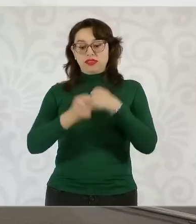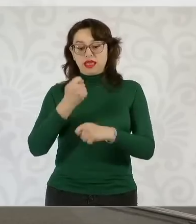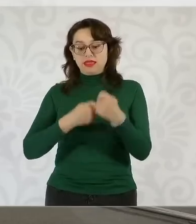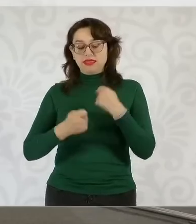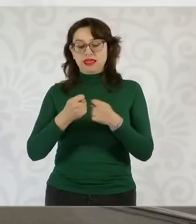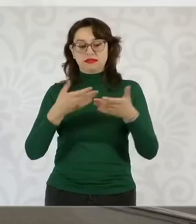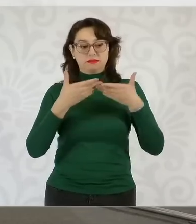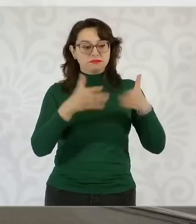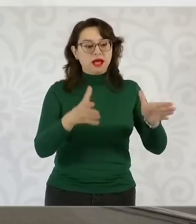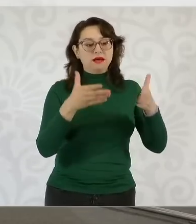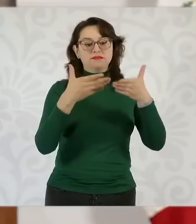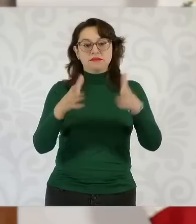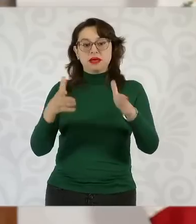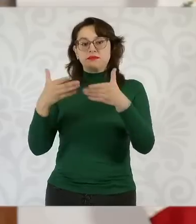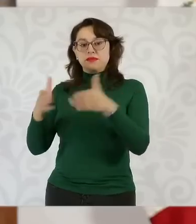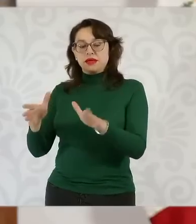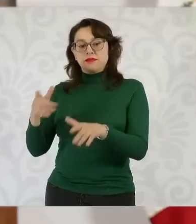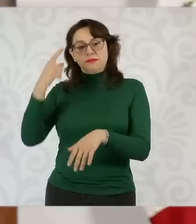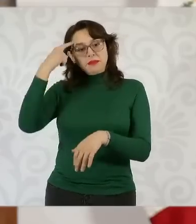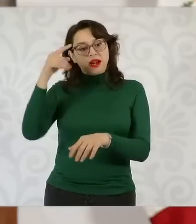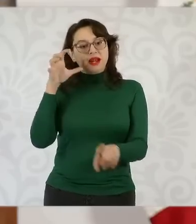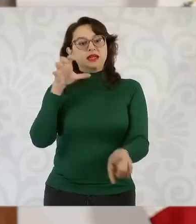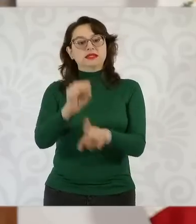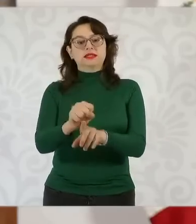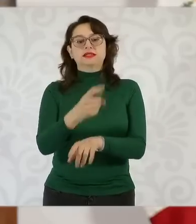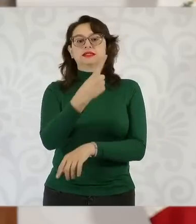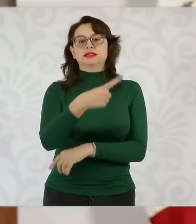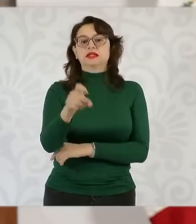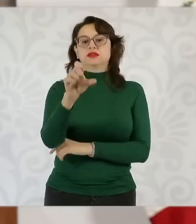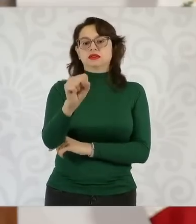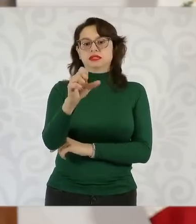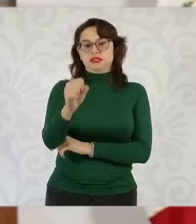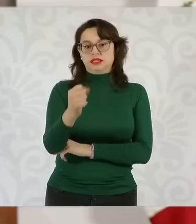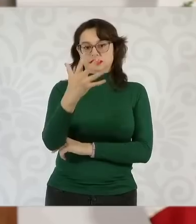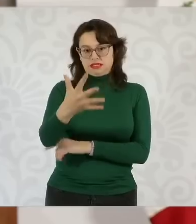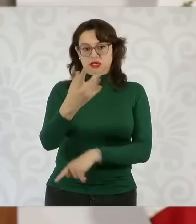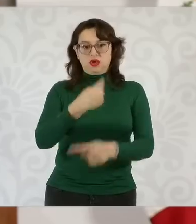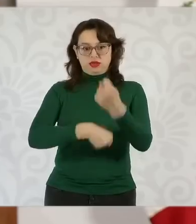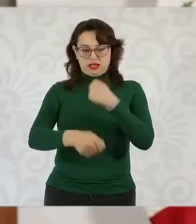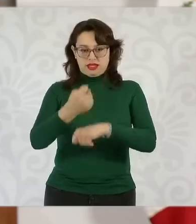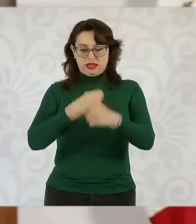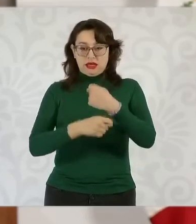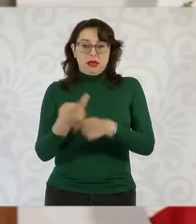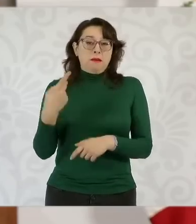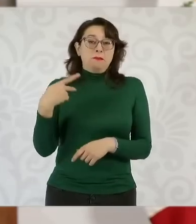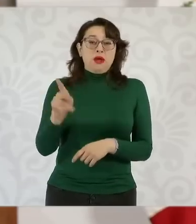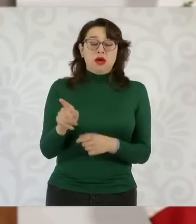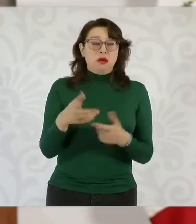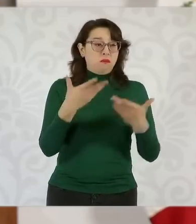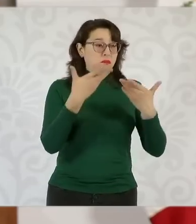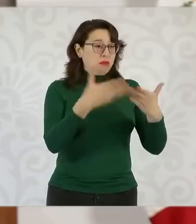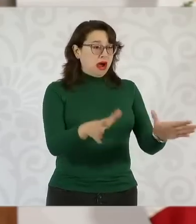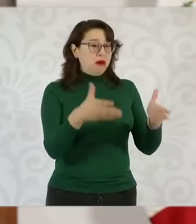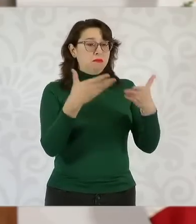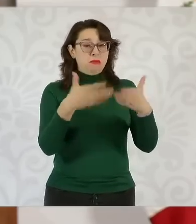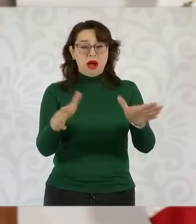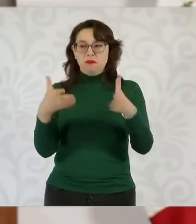1665 pero no solo se trata de abrir tiendas como les comentaba se trata de generar oportunidades